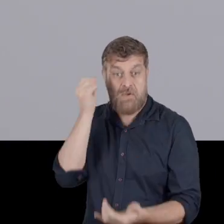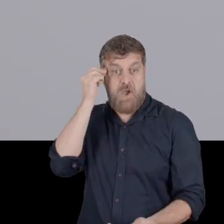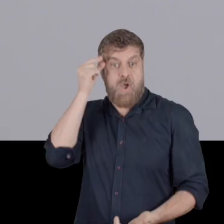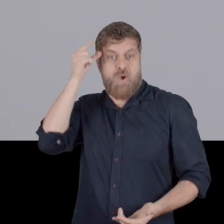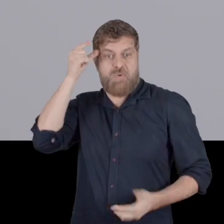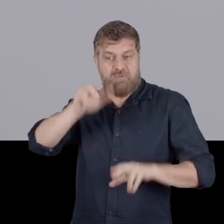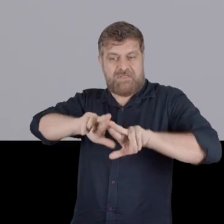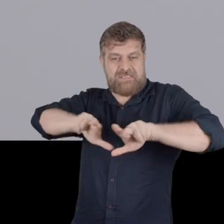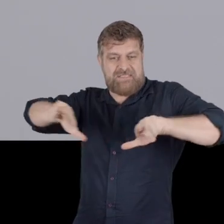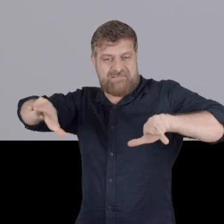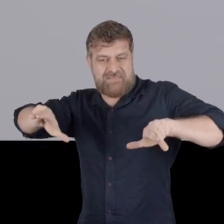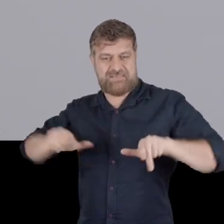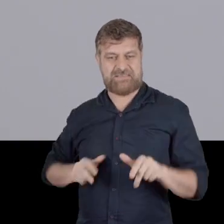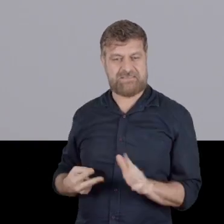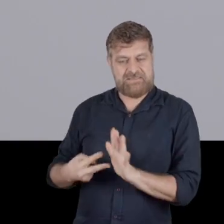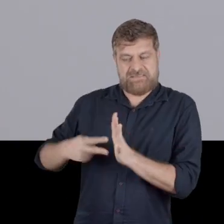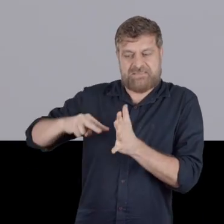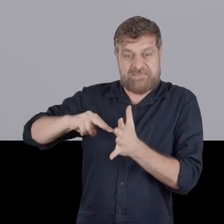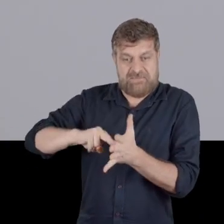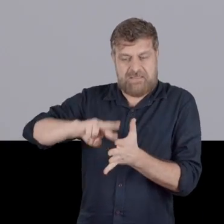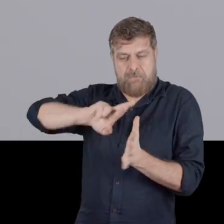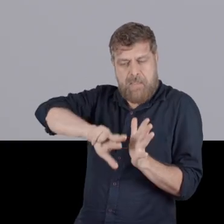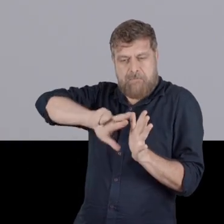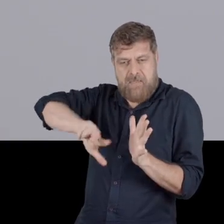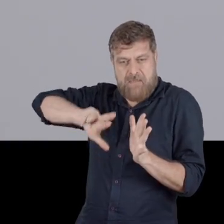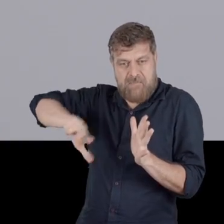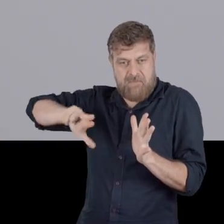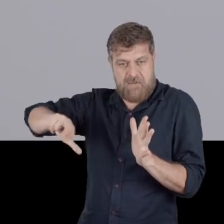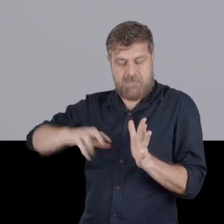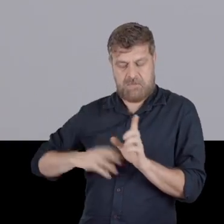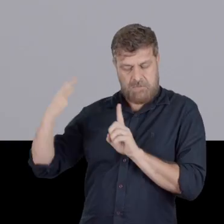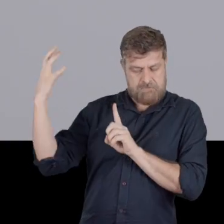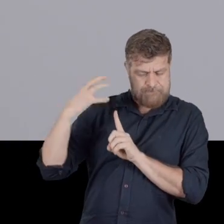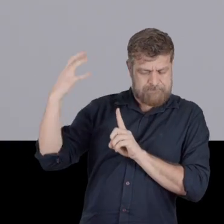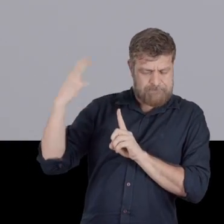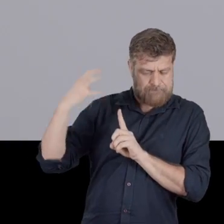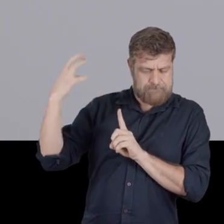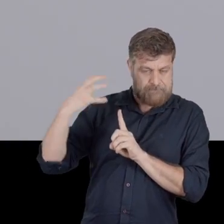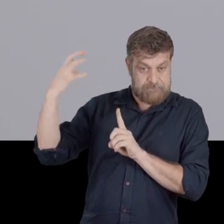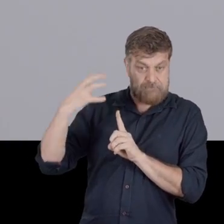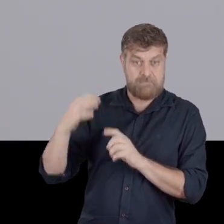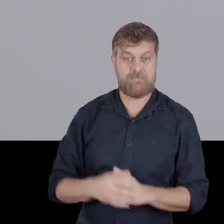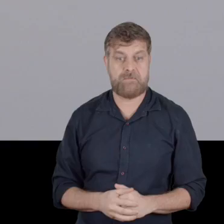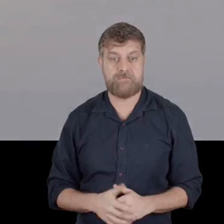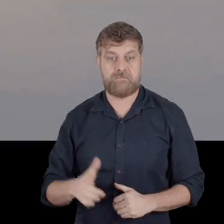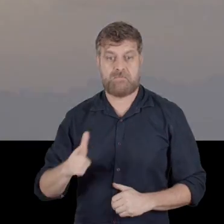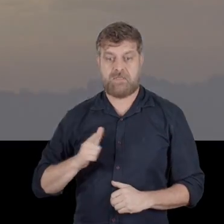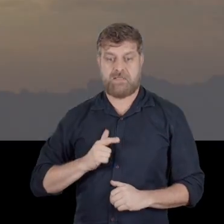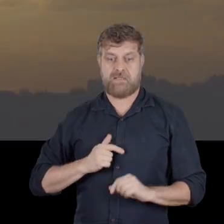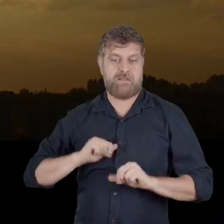como todos os significantes que fazem esse papel de marcar o sujeito, ele é inconsistente.